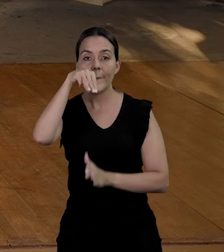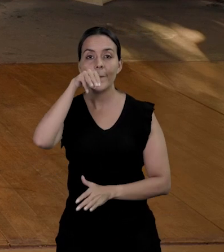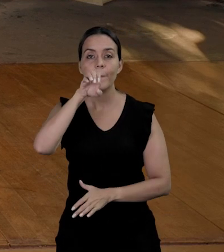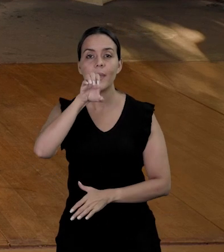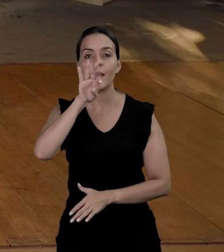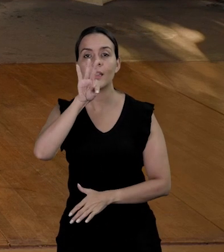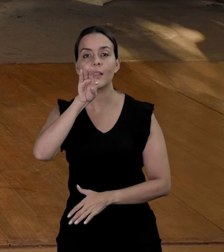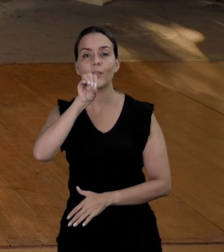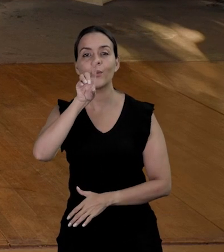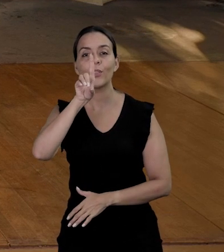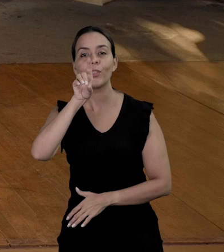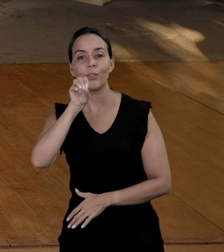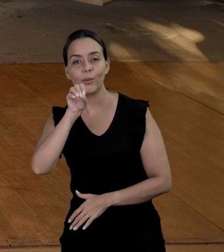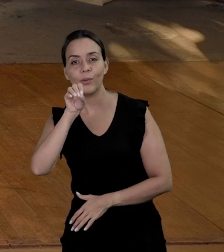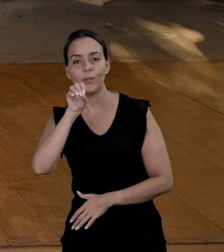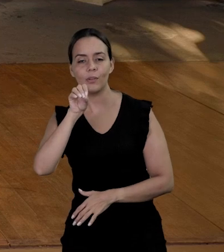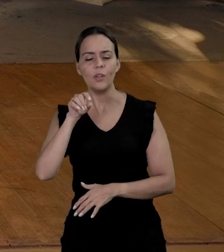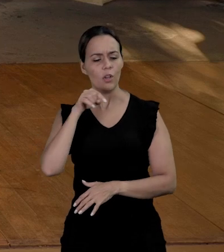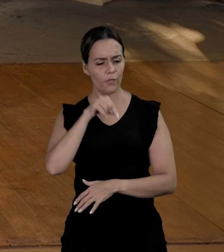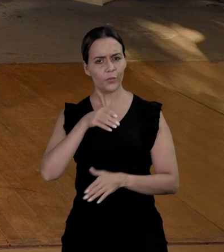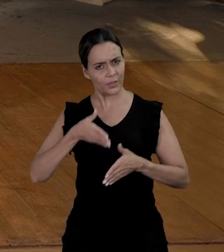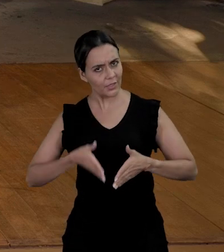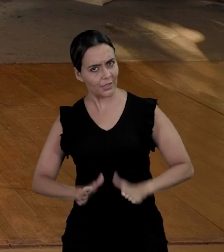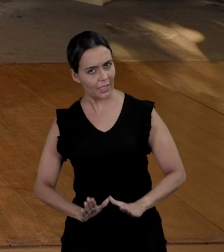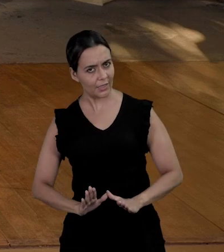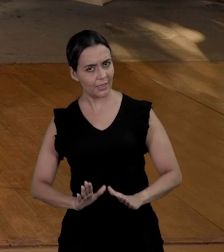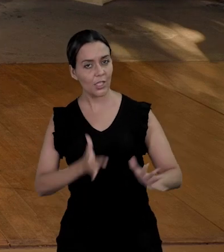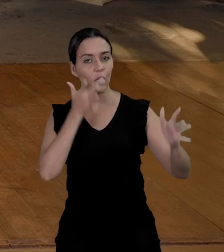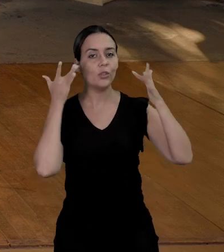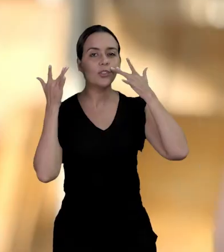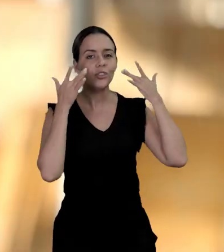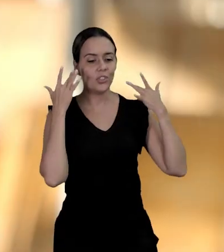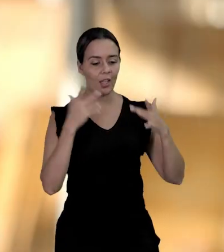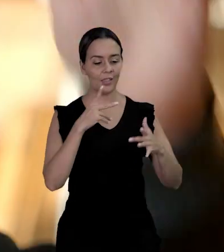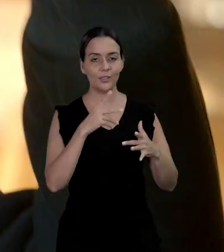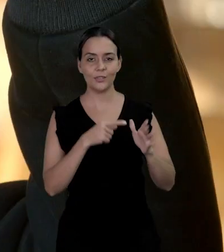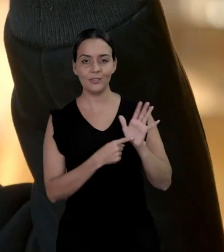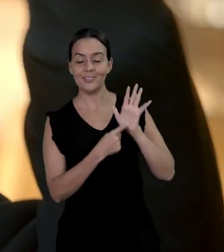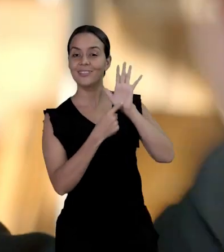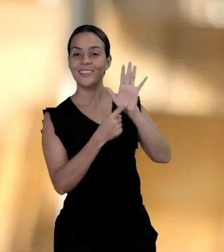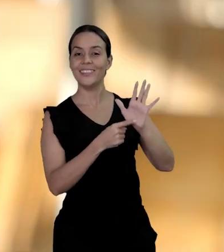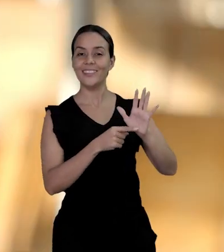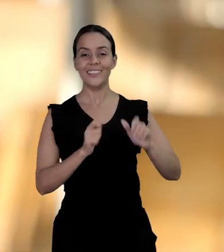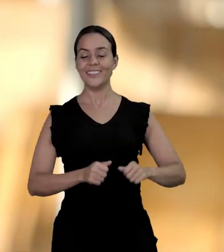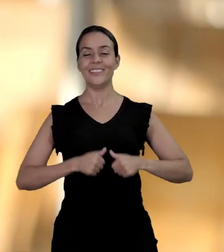As pessoas vêem a tarefa do ator como se fosse algo místico, você nasceu para ser ator, vai ter uma benzida.